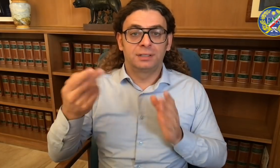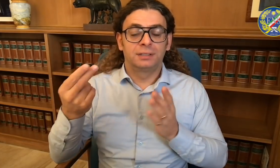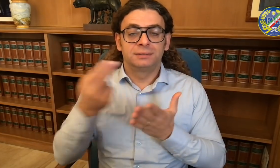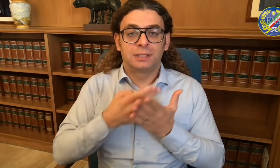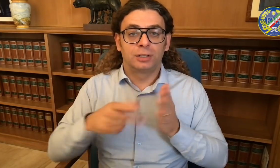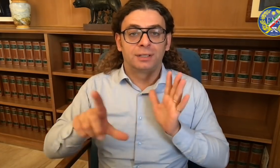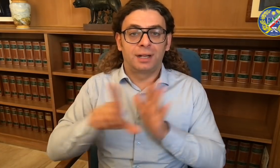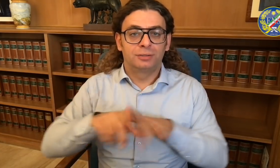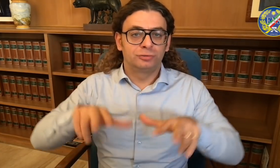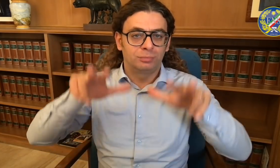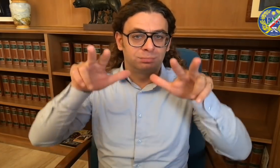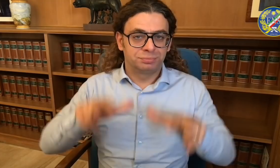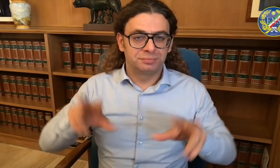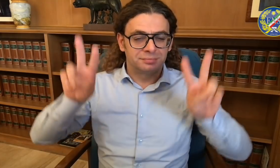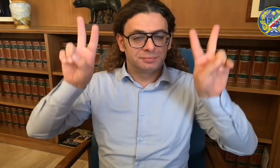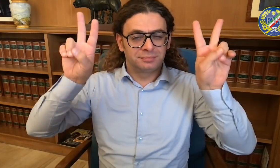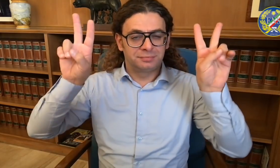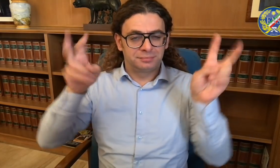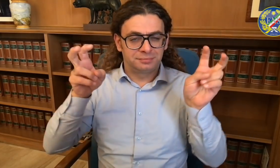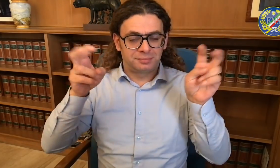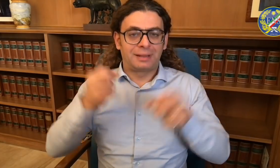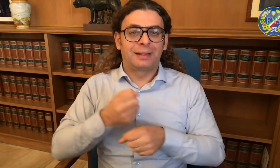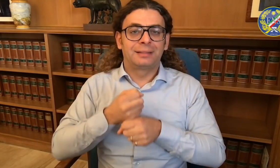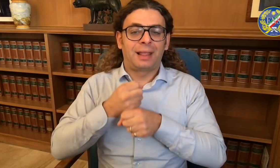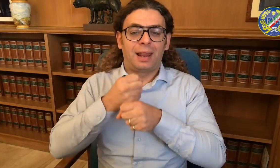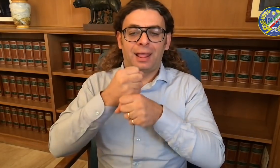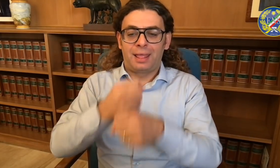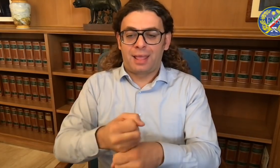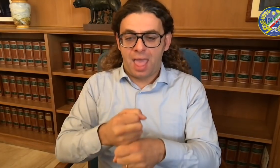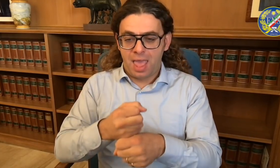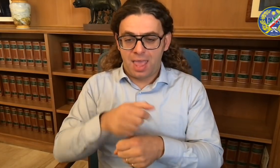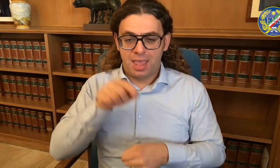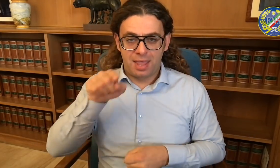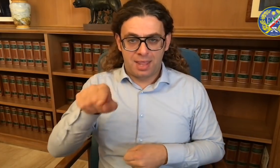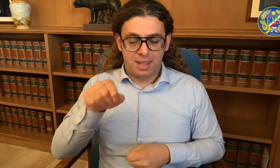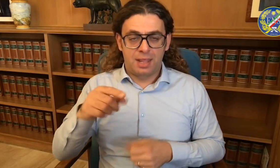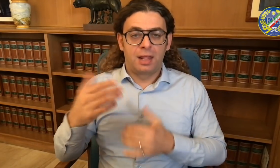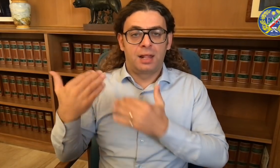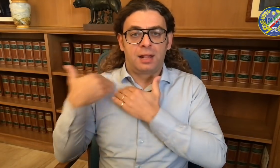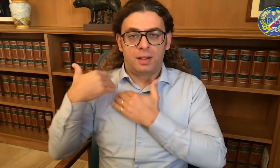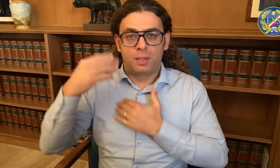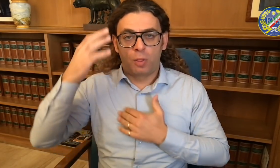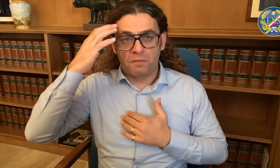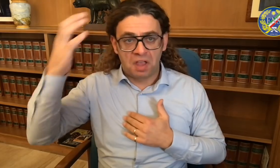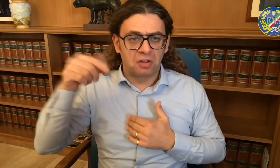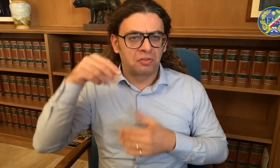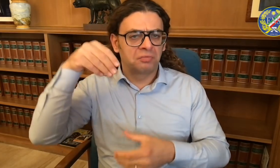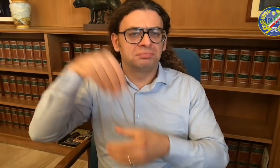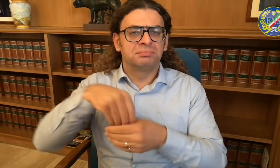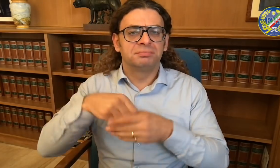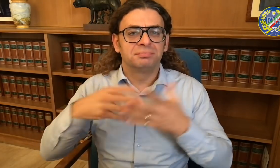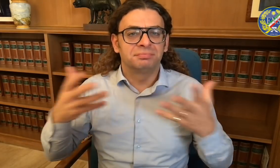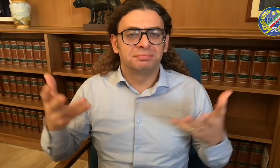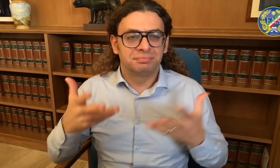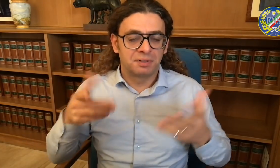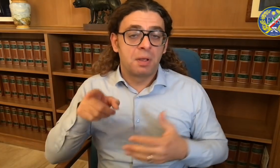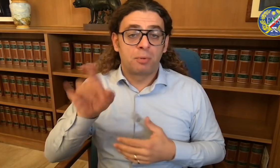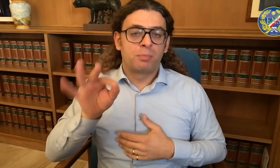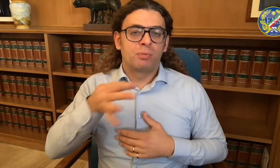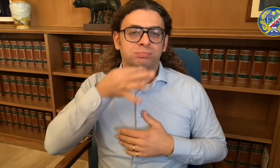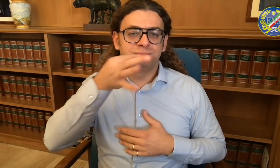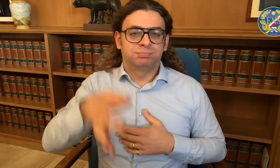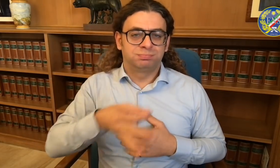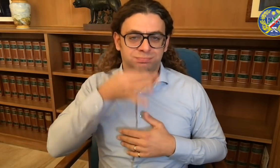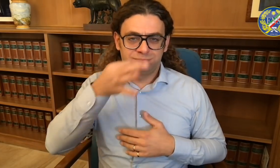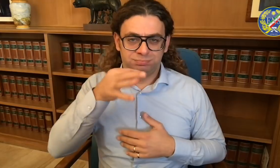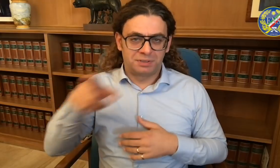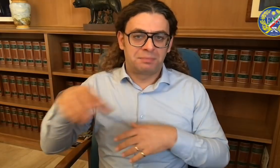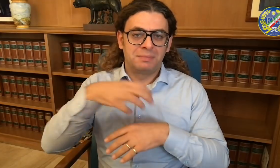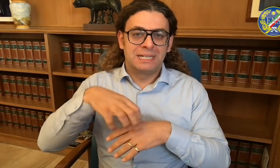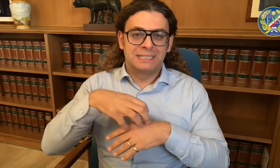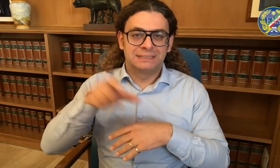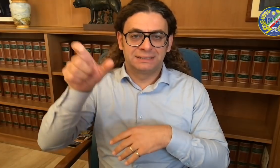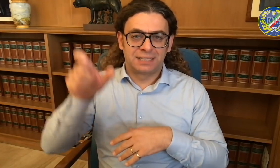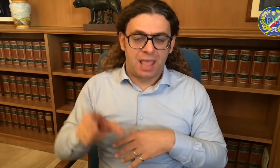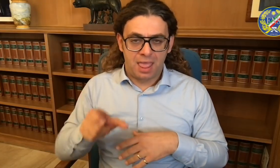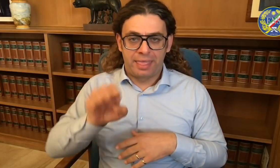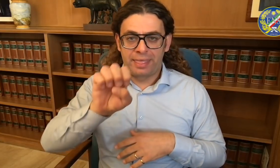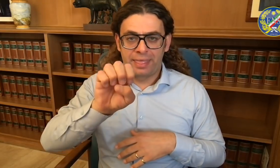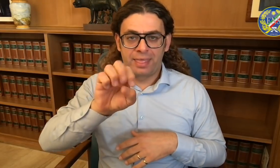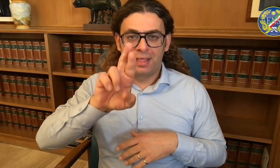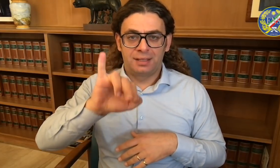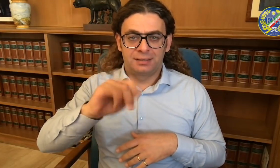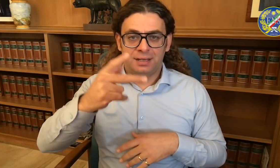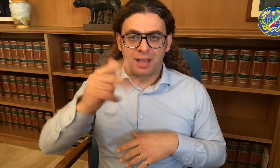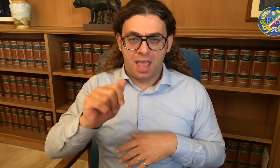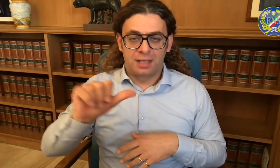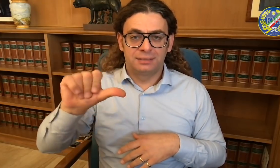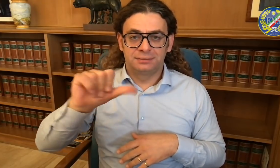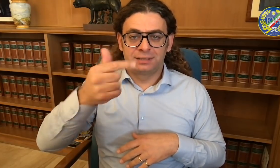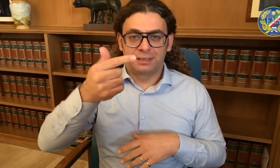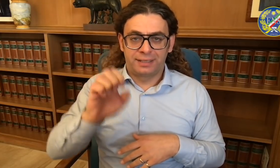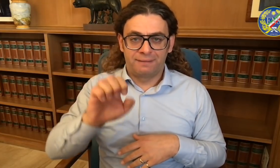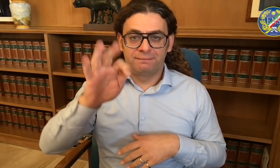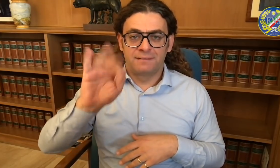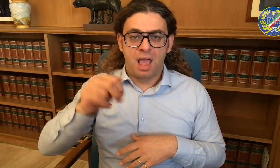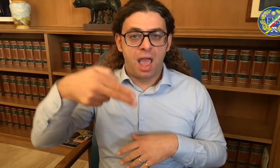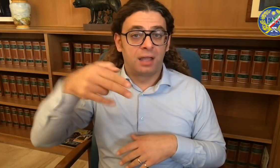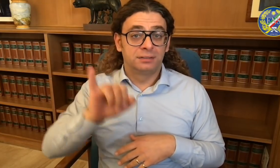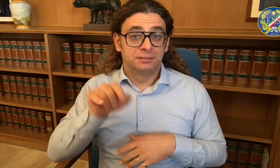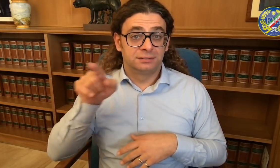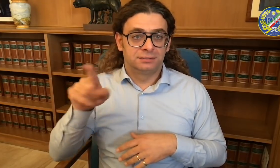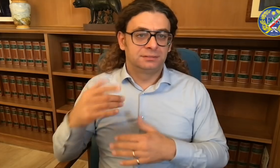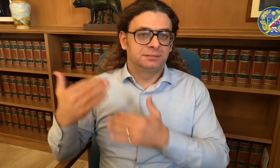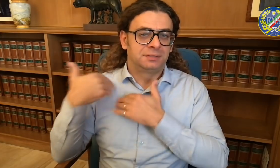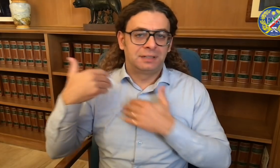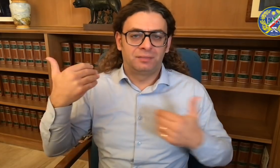dell'approvazione della legge delega al Governo durante il quale il Ministro per le Disabilità Erika Stefani ha illustrato come il disegno di legge